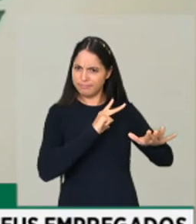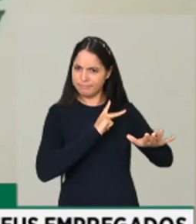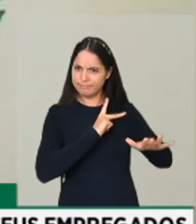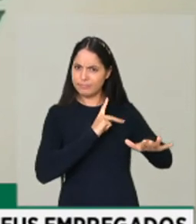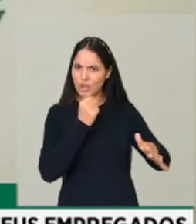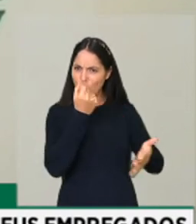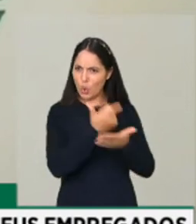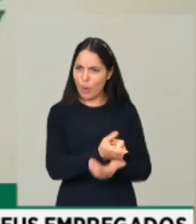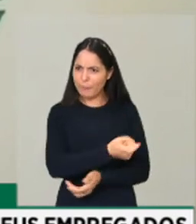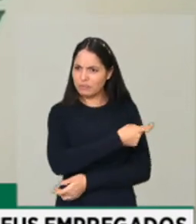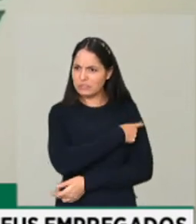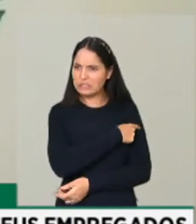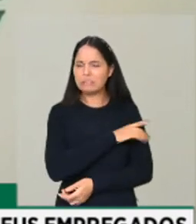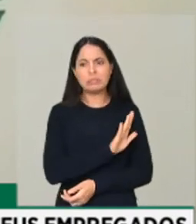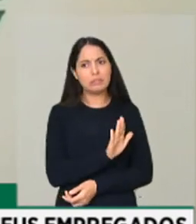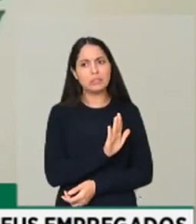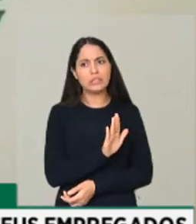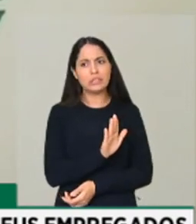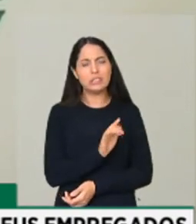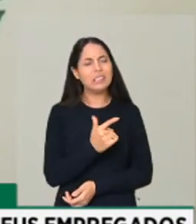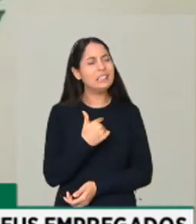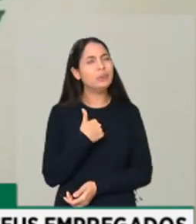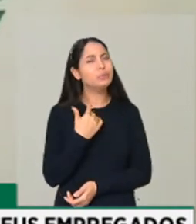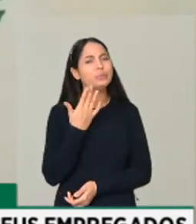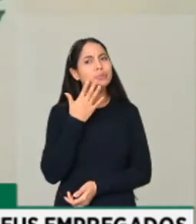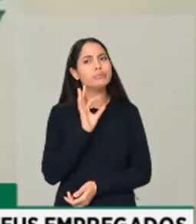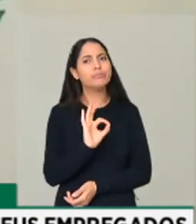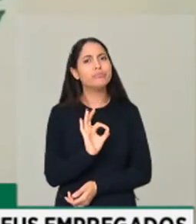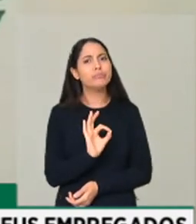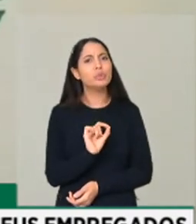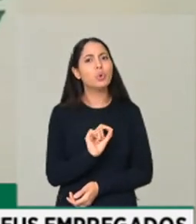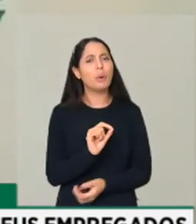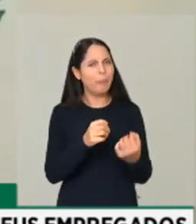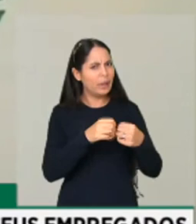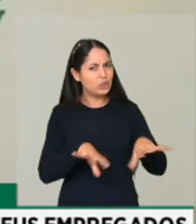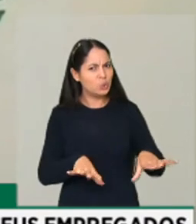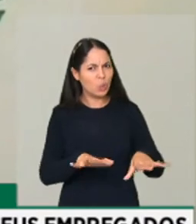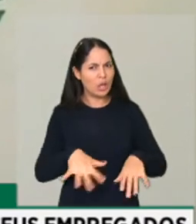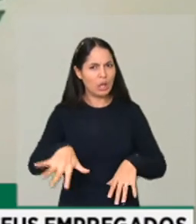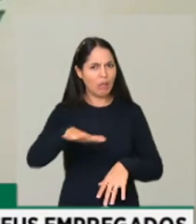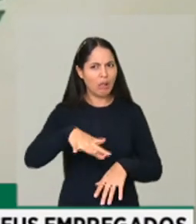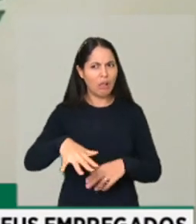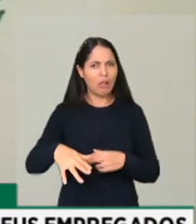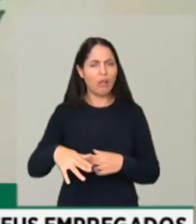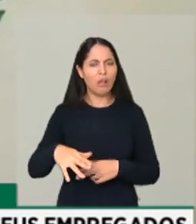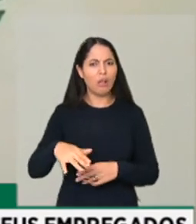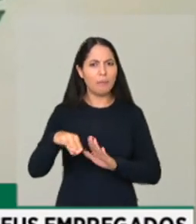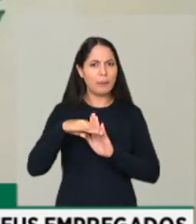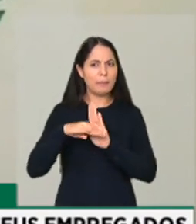VACINAS, EU NÃO... NÃO ESTOU CONSEGUINDO VER QUE ISSO CAUSE UM PREJUÍZO AO PROGRAMA NACIONAL DE IMUNIZAÇÃO, MINHA PREOCUPAÇÃO É A SEGUINTE: SE NÓS...